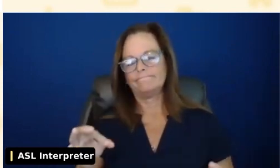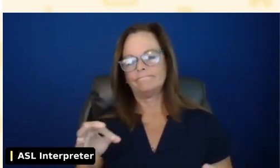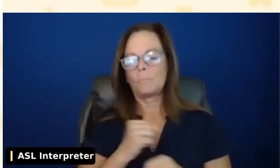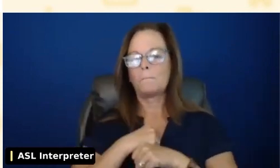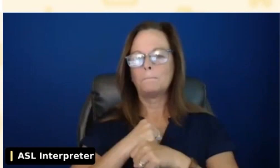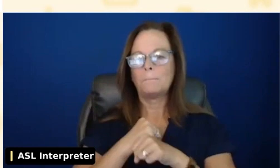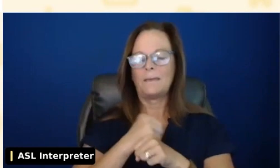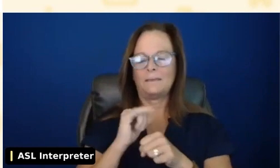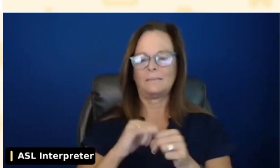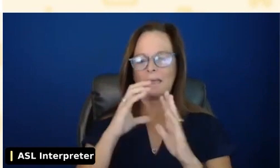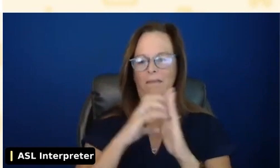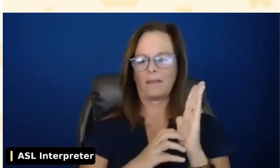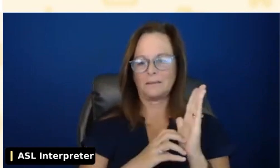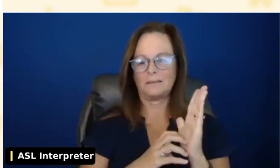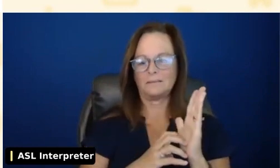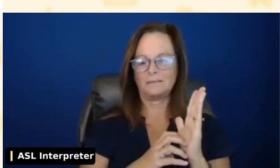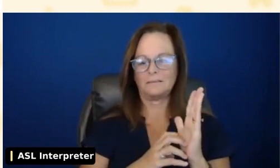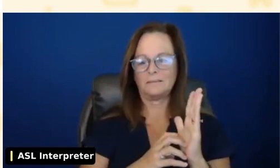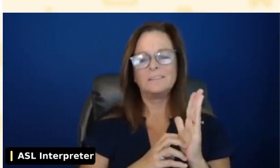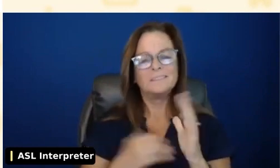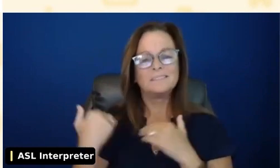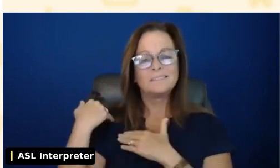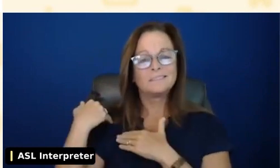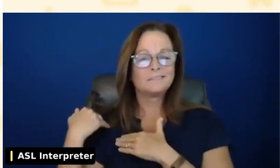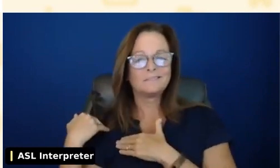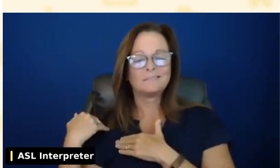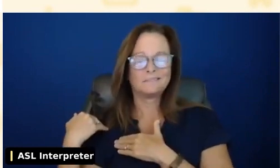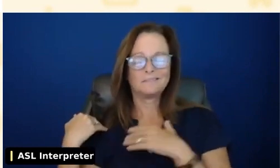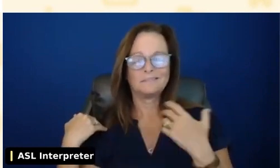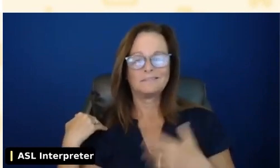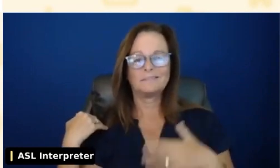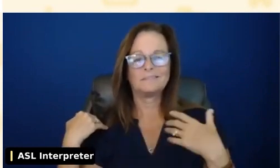Entonces es una responsabilidad bastante grande porque entonces obtienes menos sarcasmo